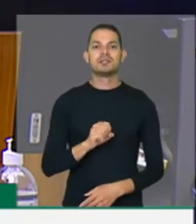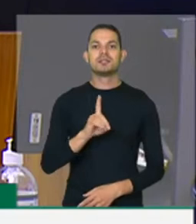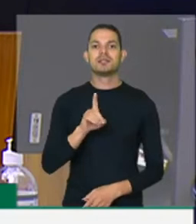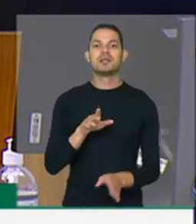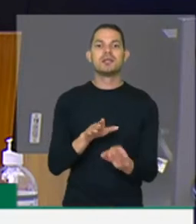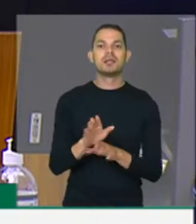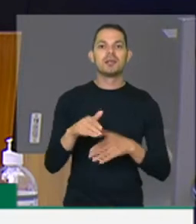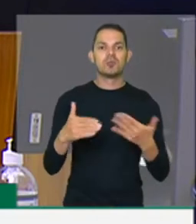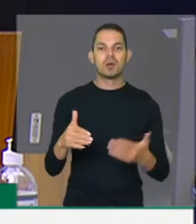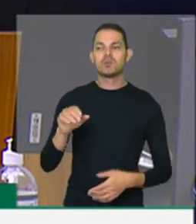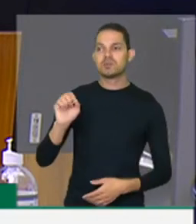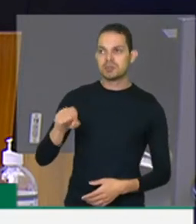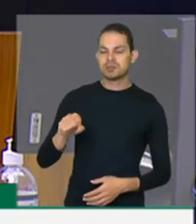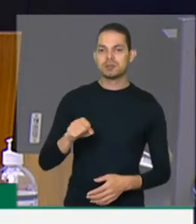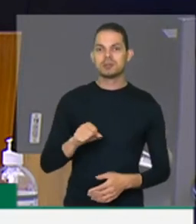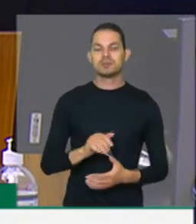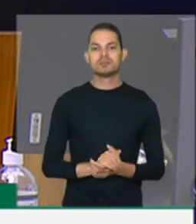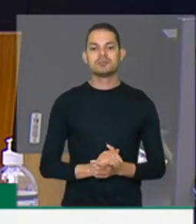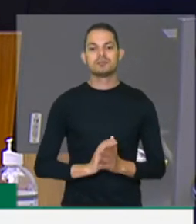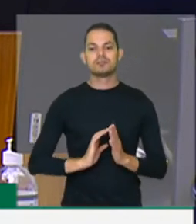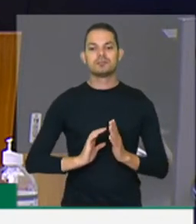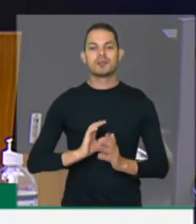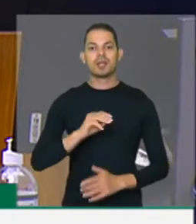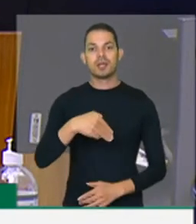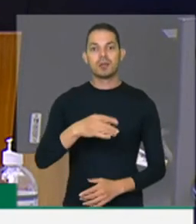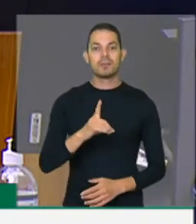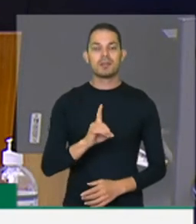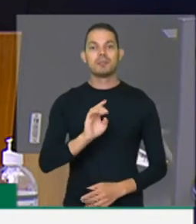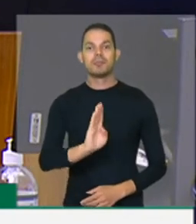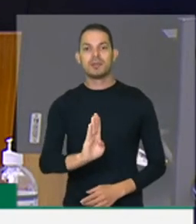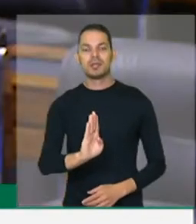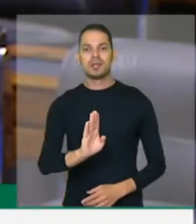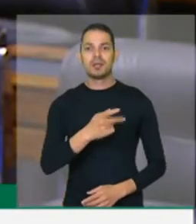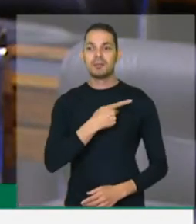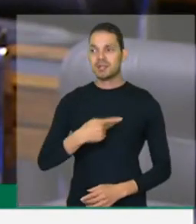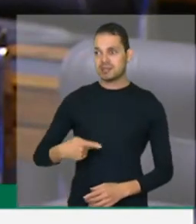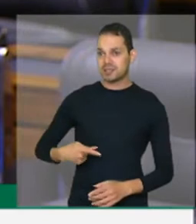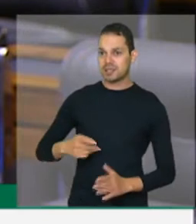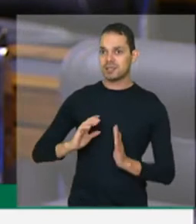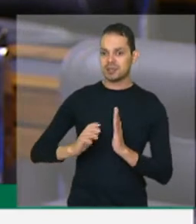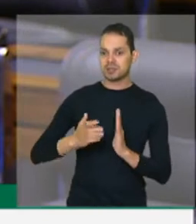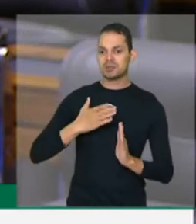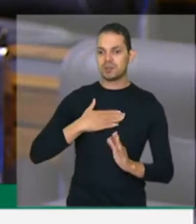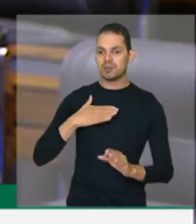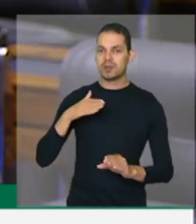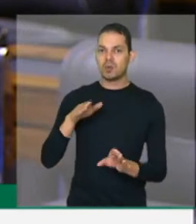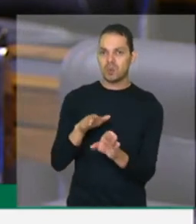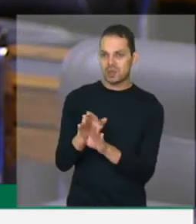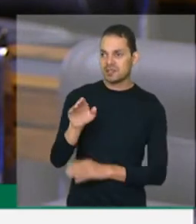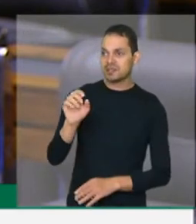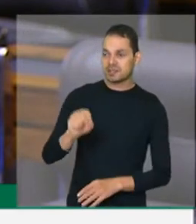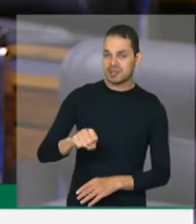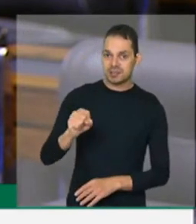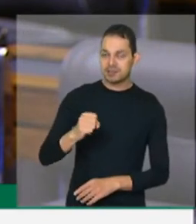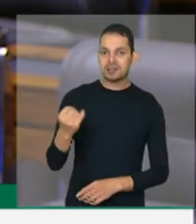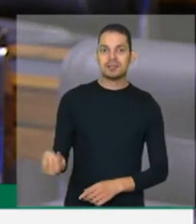ORIENTA O PRÓXIMOS DE? -- [DEPUTADO]: SIM. [PRESIDENTE]: O MDB? -- [DEPUTADO]: PRESIDENTE, O MDB ORIENTA SIM E É MUITO IMPORTANTE ESTABELECER ESSE PARÂMETRO, PRINCIPALMENTE NESSE MOMENTO